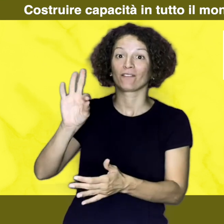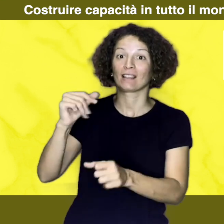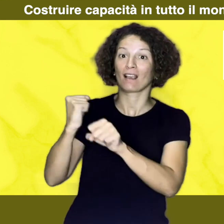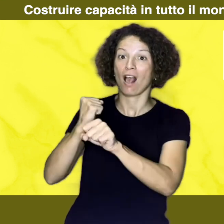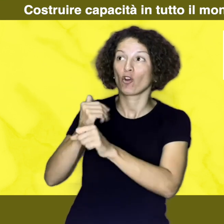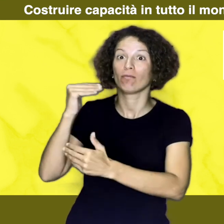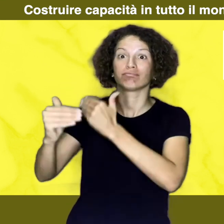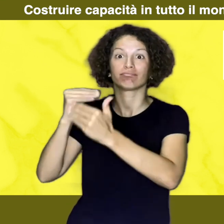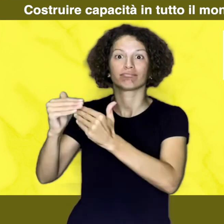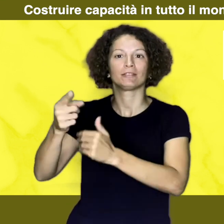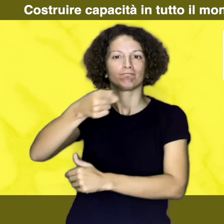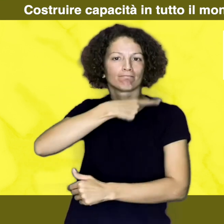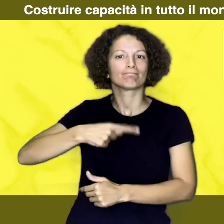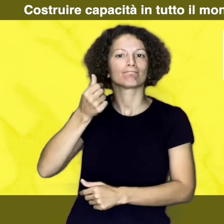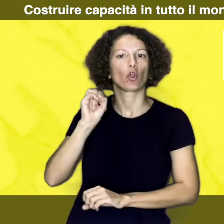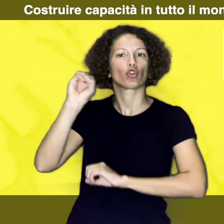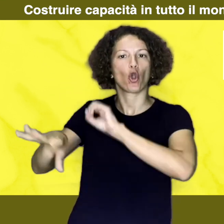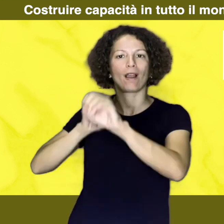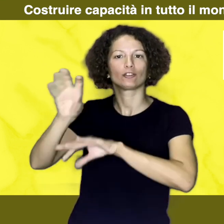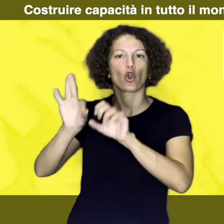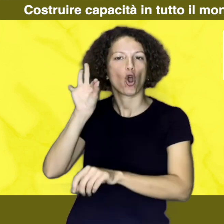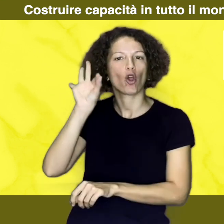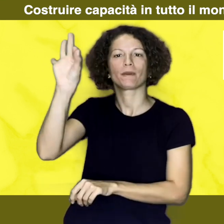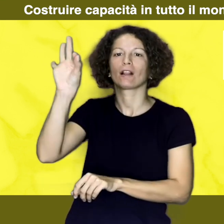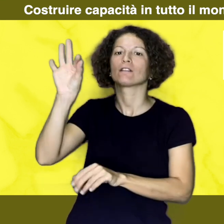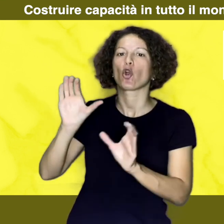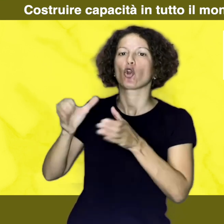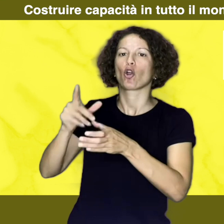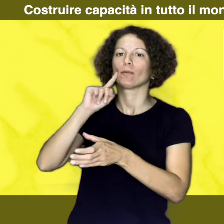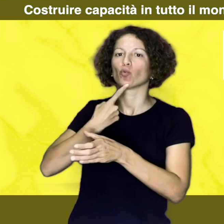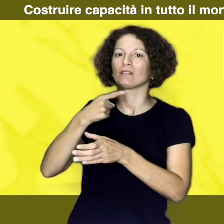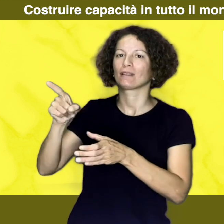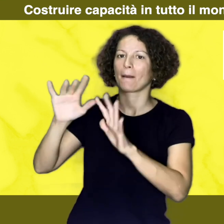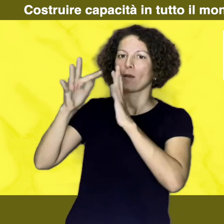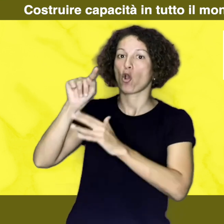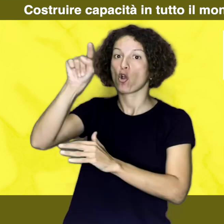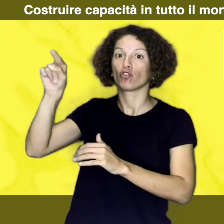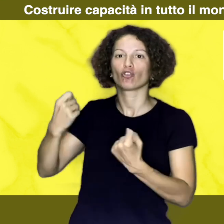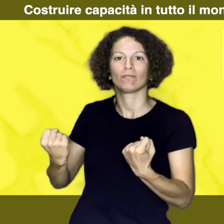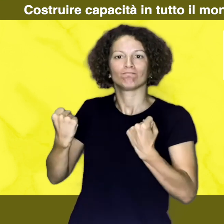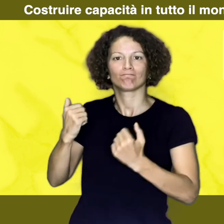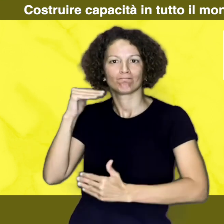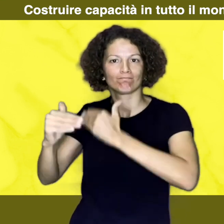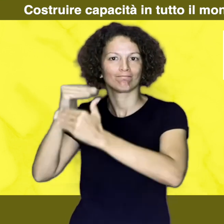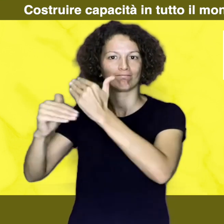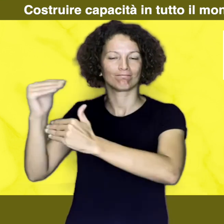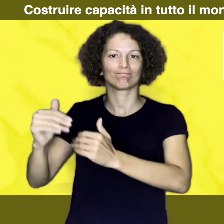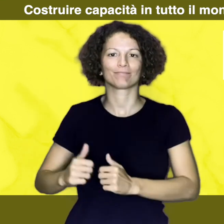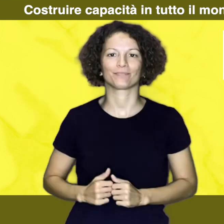per sostenere le comunità sorde nel sud del mondo e il lavoro che fa la WFD.